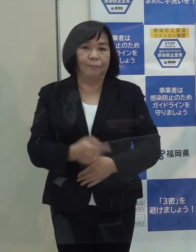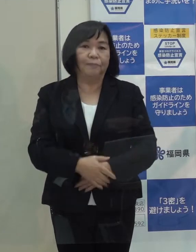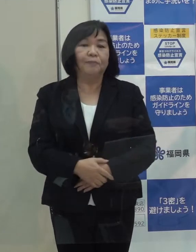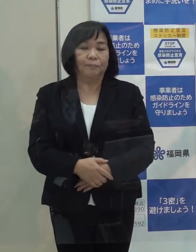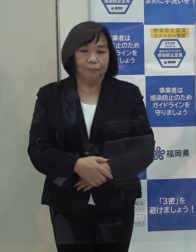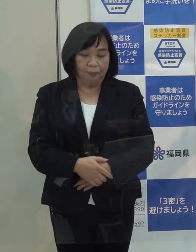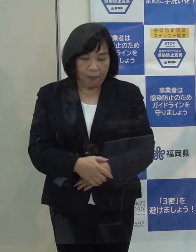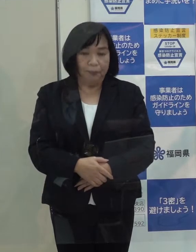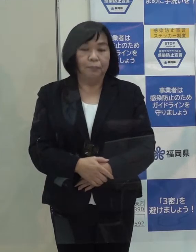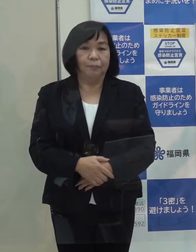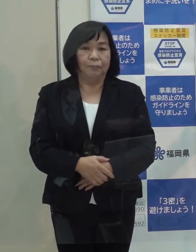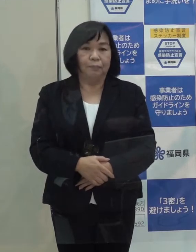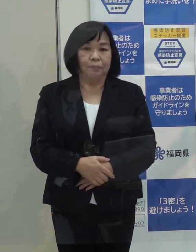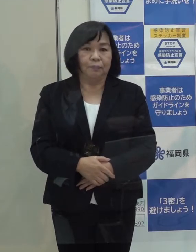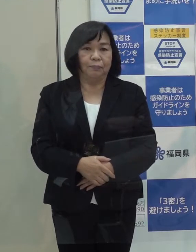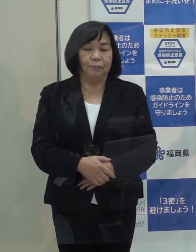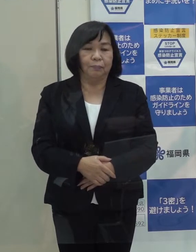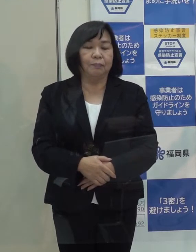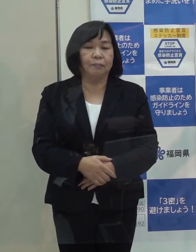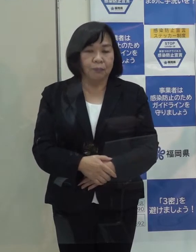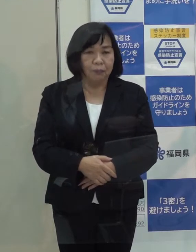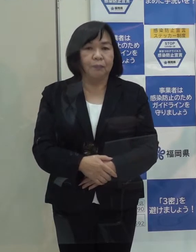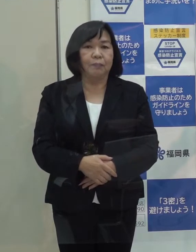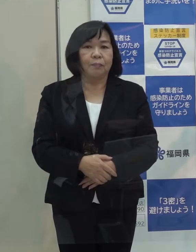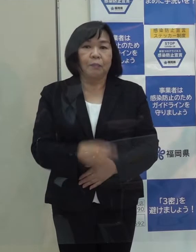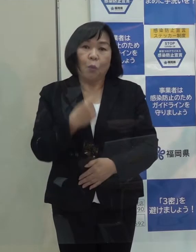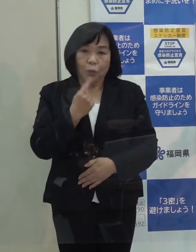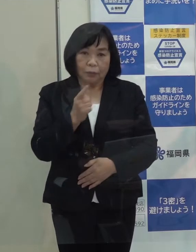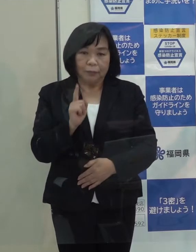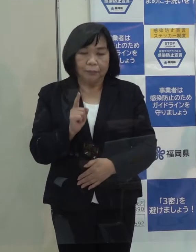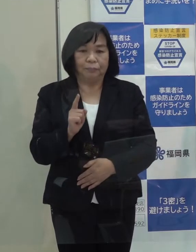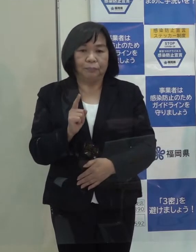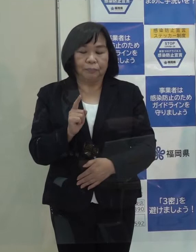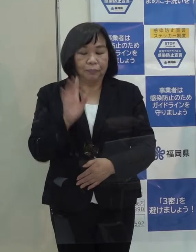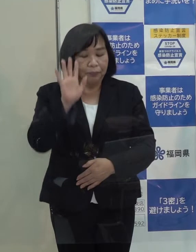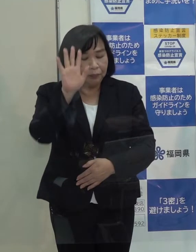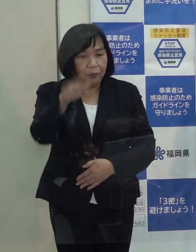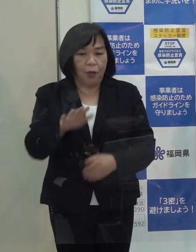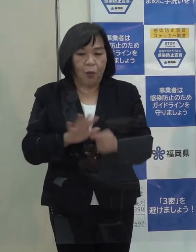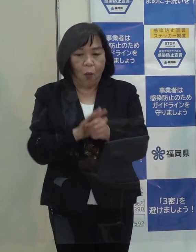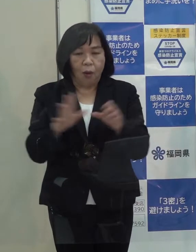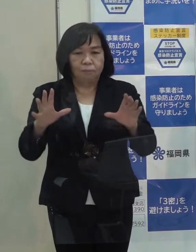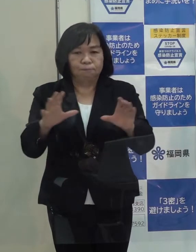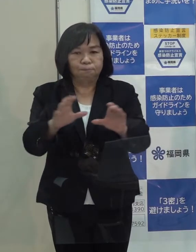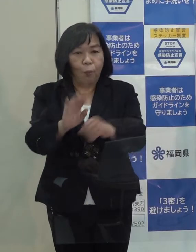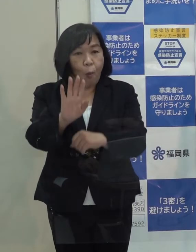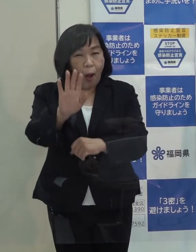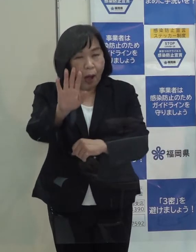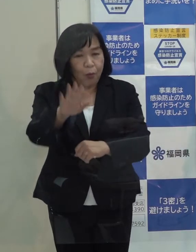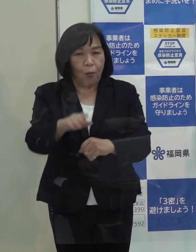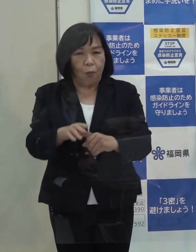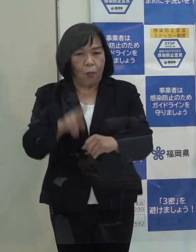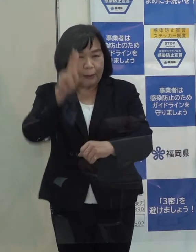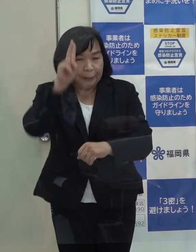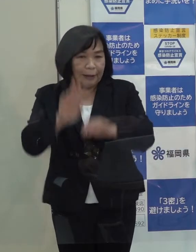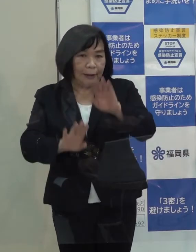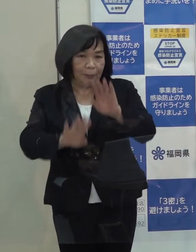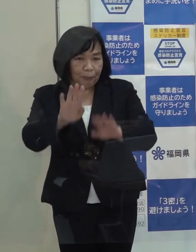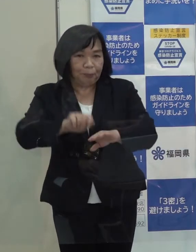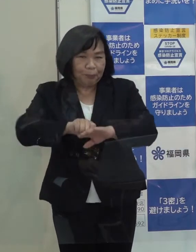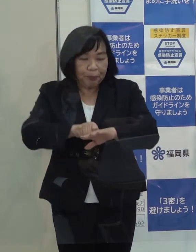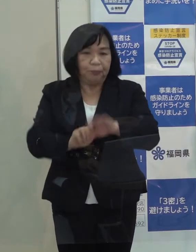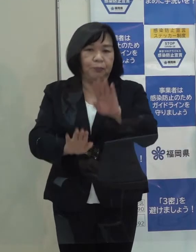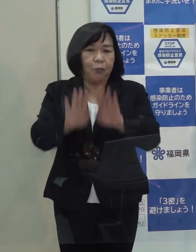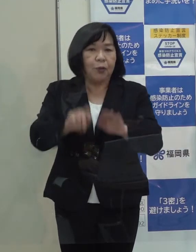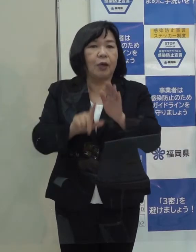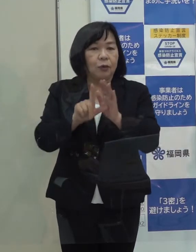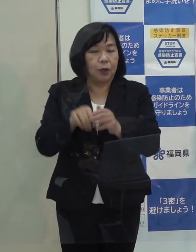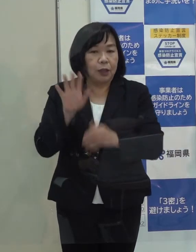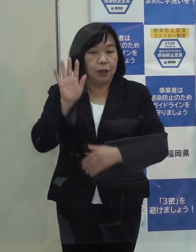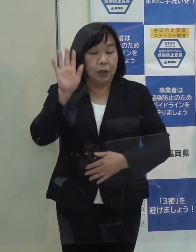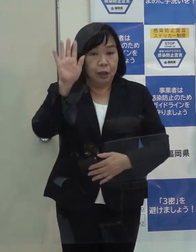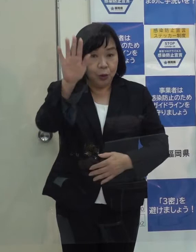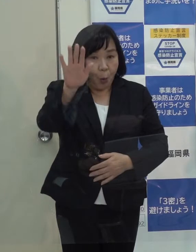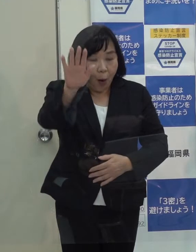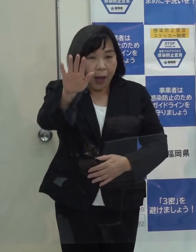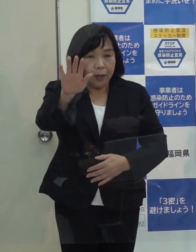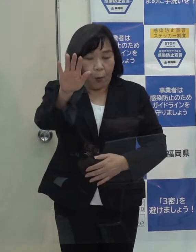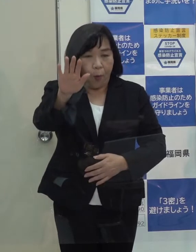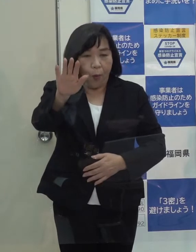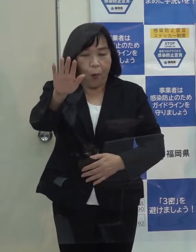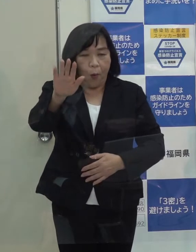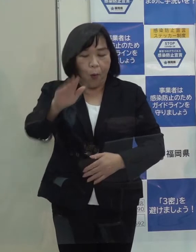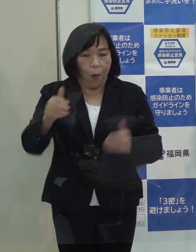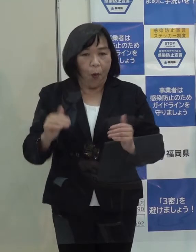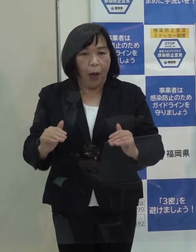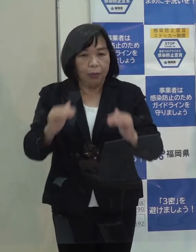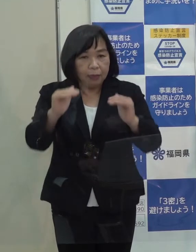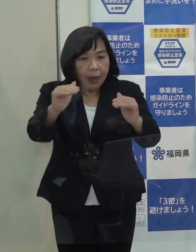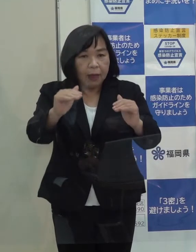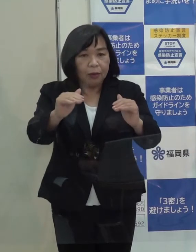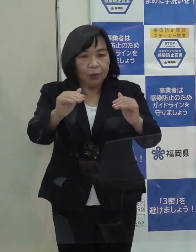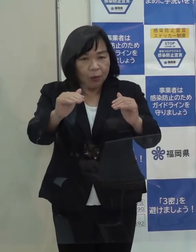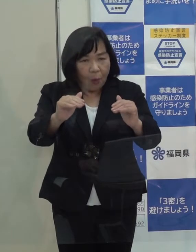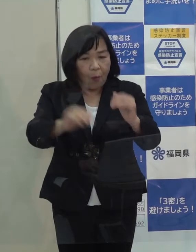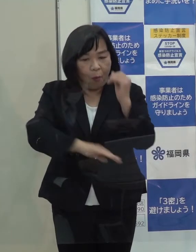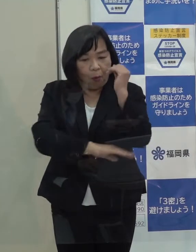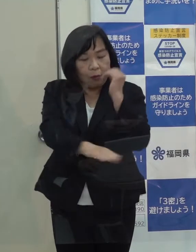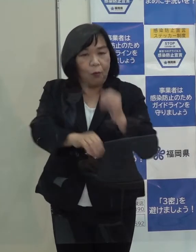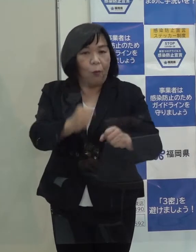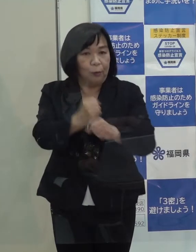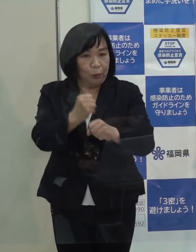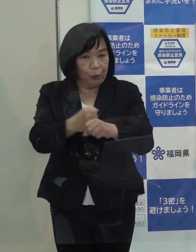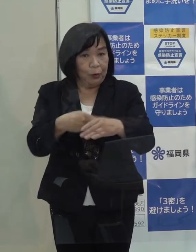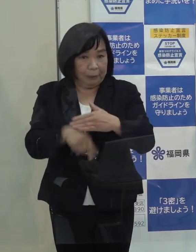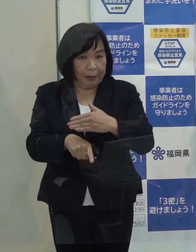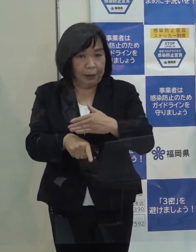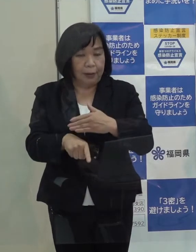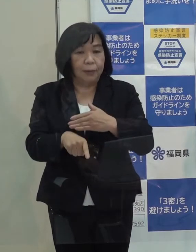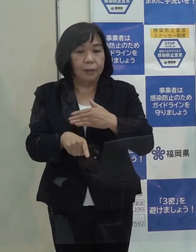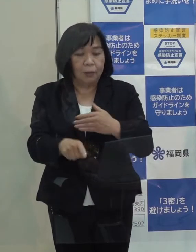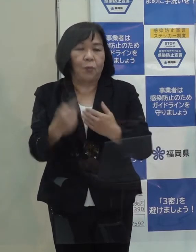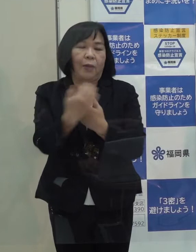それから 大きな流れとしては ポストコロナを見据えて こうした厳しい状況の中でこそ 将来の成長・発展の種をまく 芽を育てるということが非常に大事です